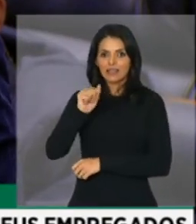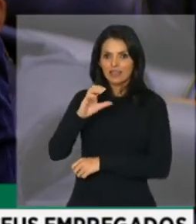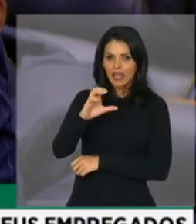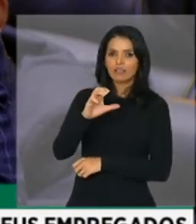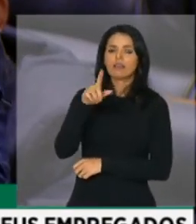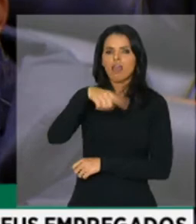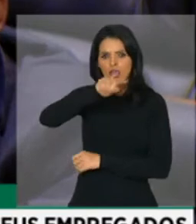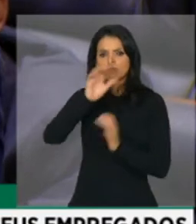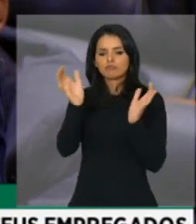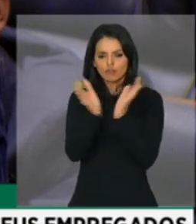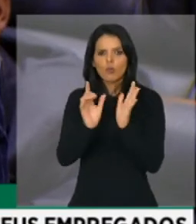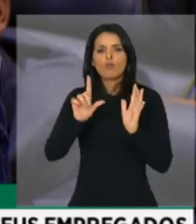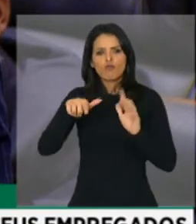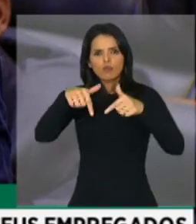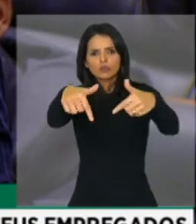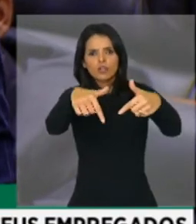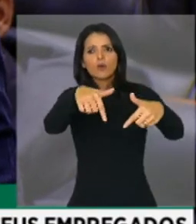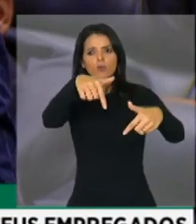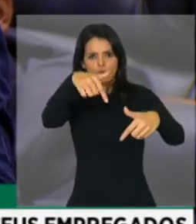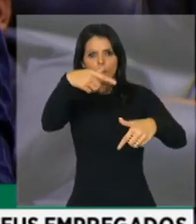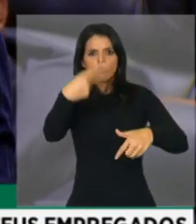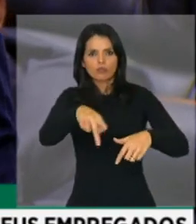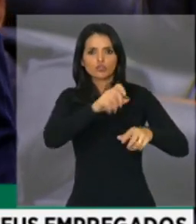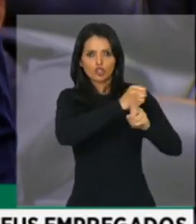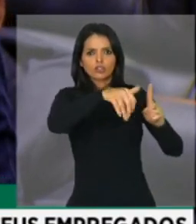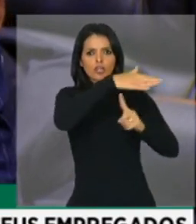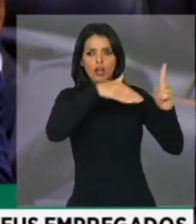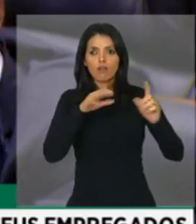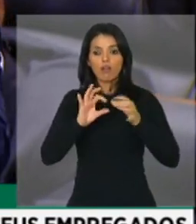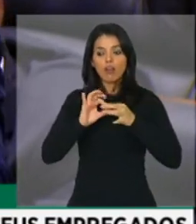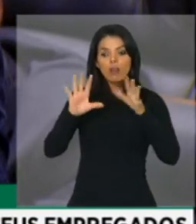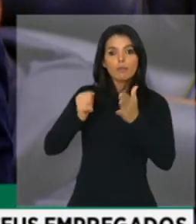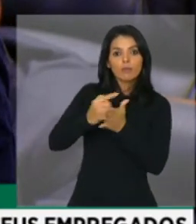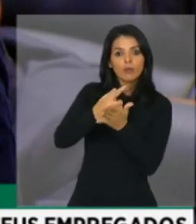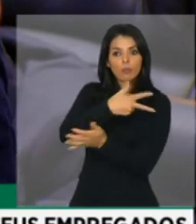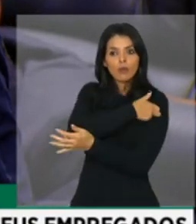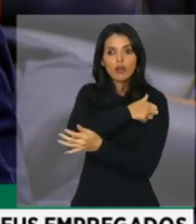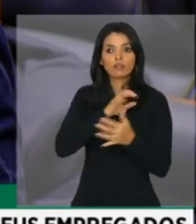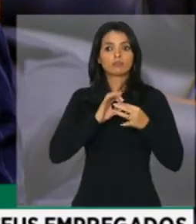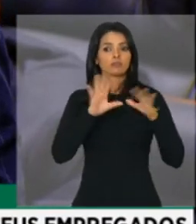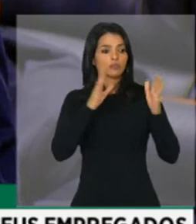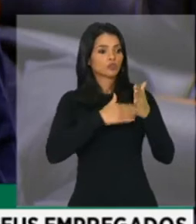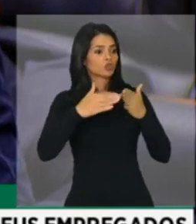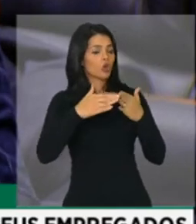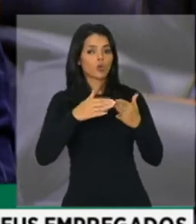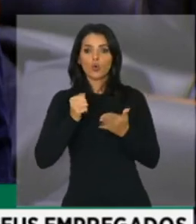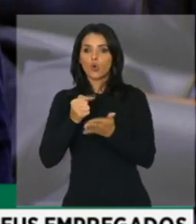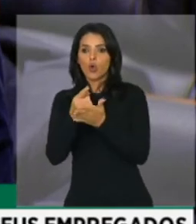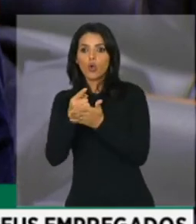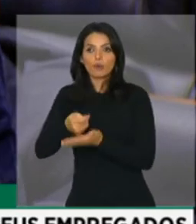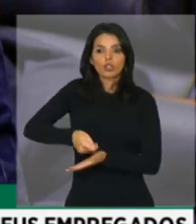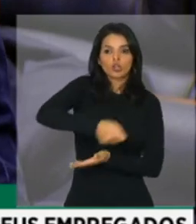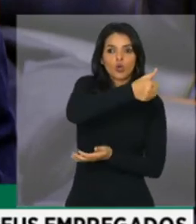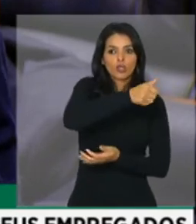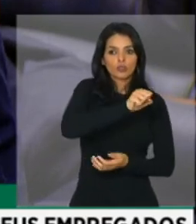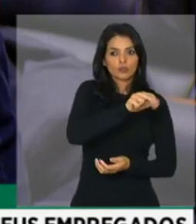PARA COMPRAR VACINAS. PARA A ORA, NÓS JÁ PERMITIMOS... QUE TODO MUNDO COMPRE E DOE AO SUS E O PRIVADO COMPRE. INCLUSIVE O PRÓPRIO SISTEMA S. EU FAÇO UM APELO